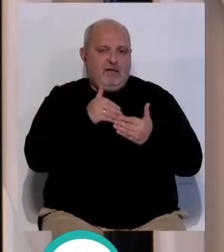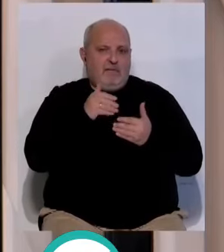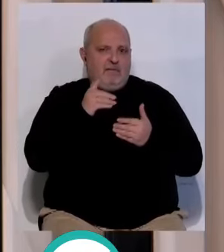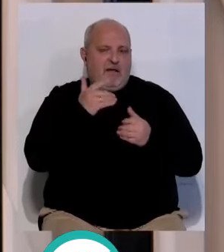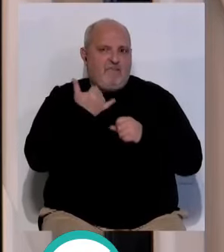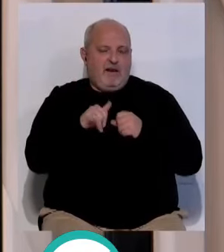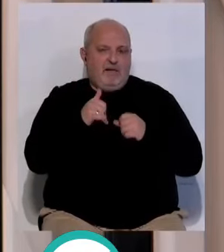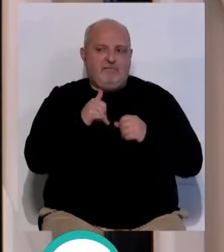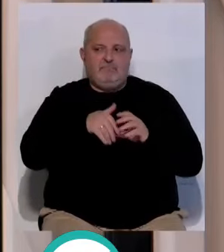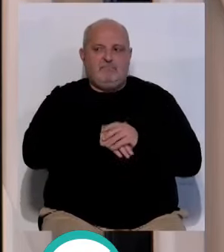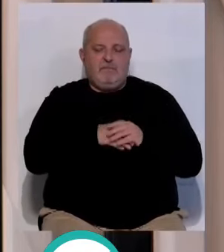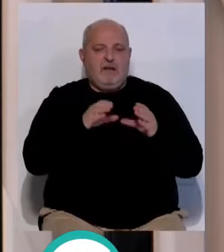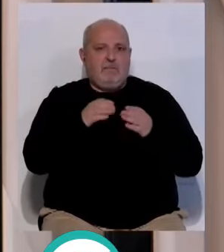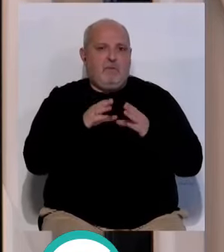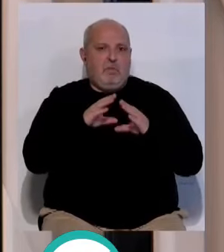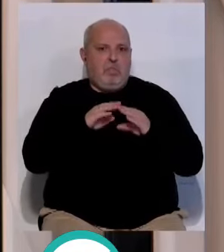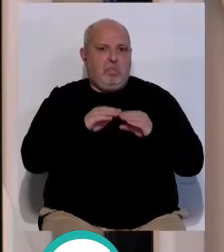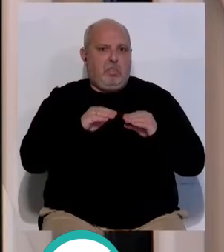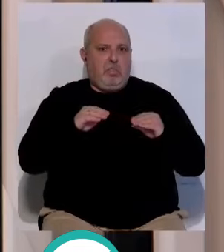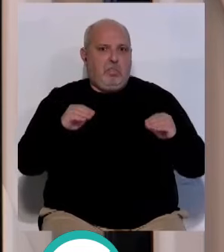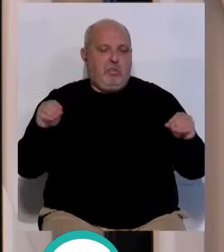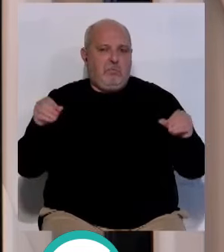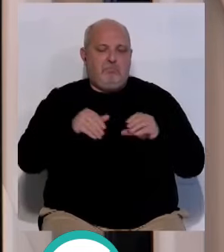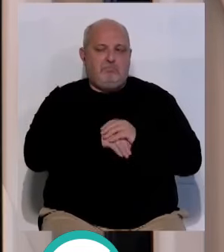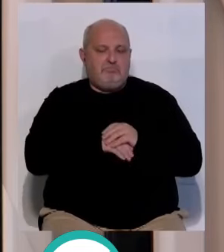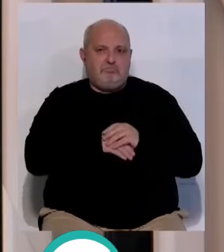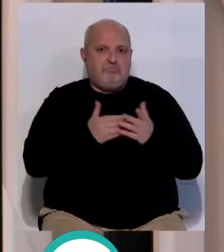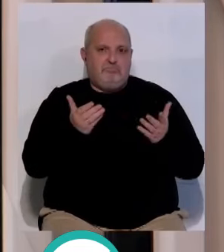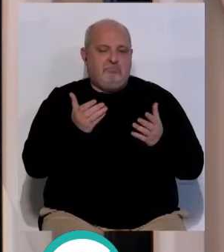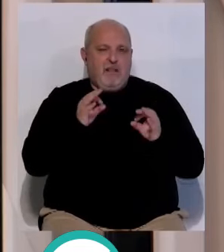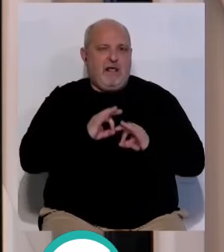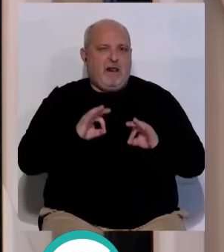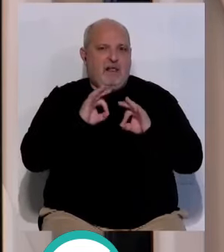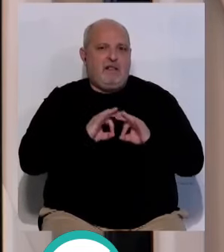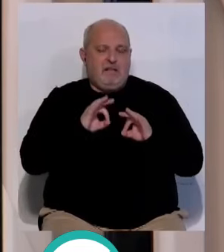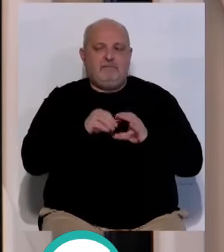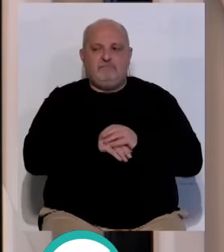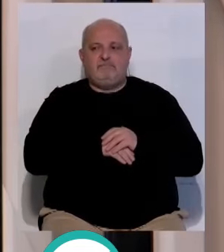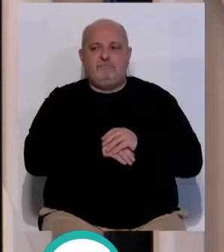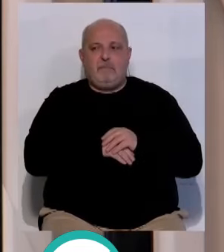la temporada pero ese equipo se ha diluido por completo y no no queda ni una sombra y o espabila